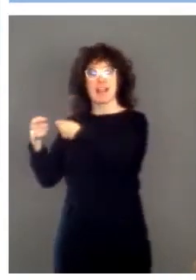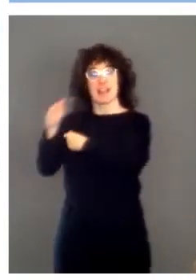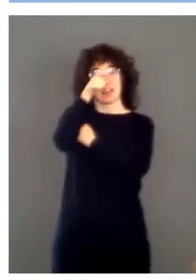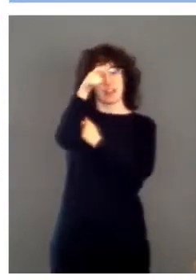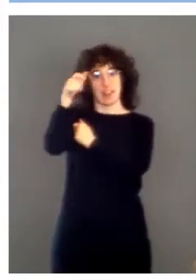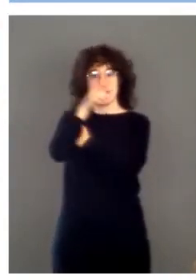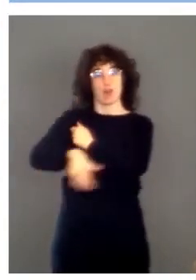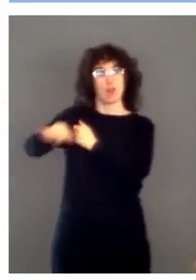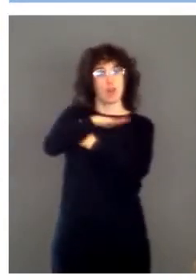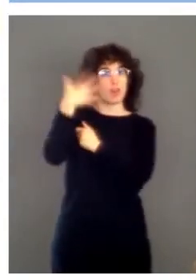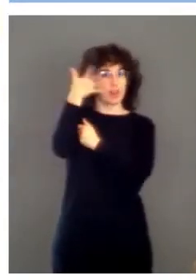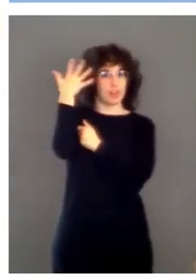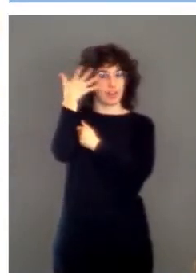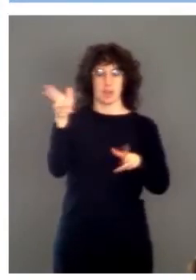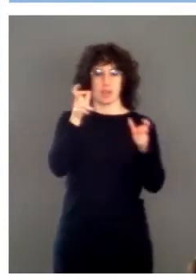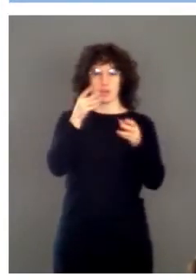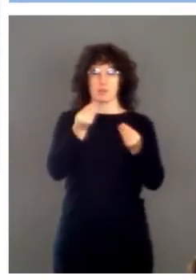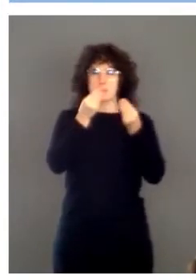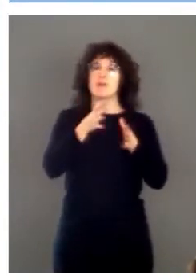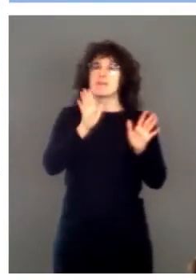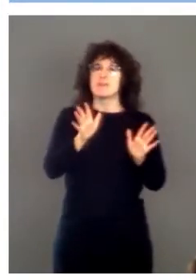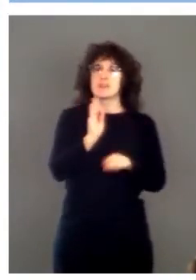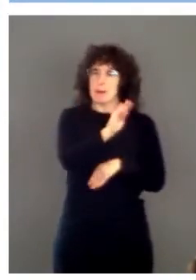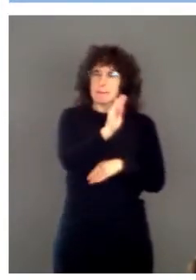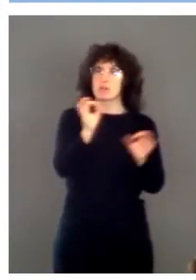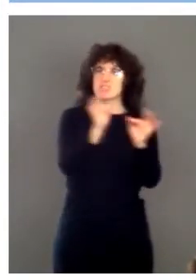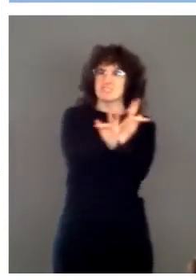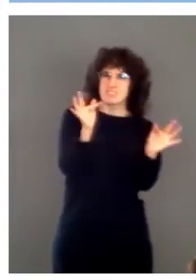O sea es leña a domicilio Es un relevo generacional